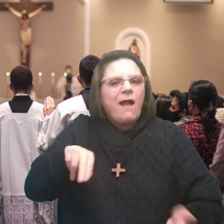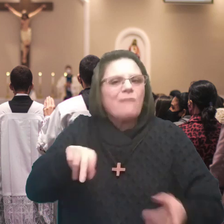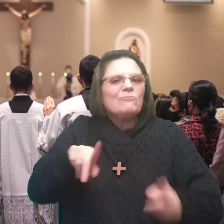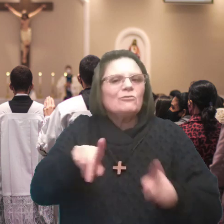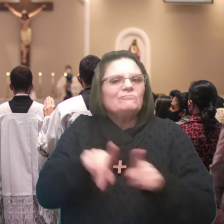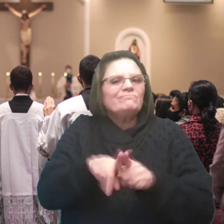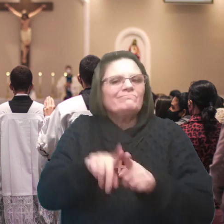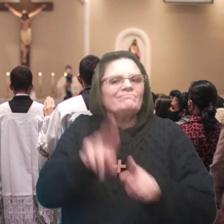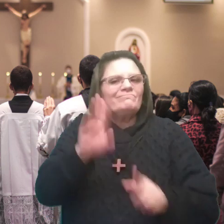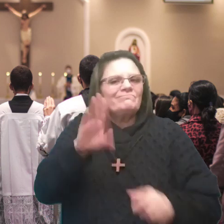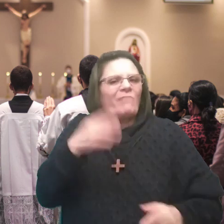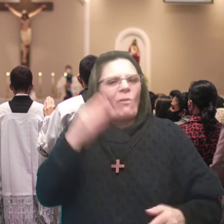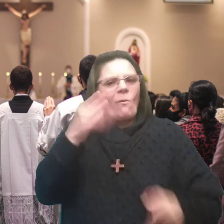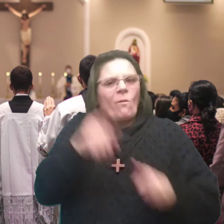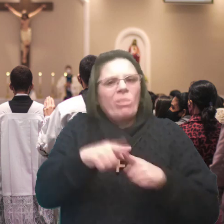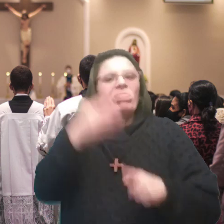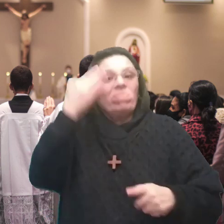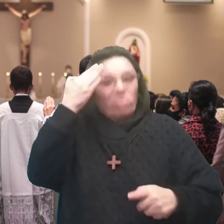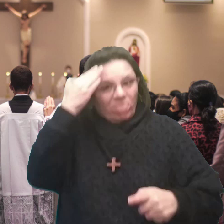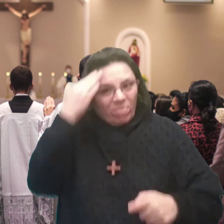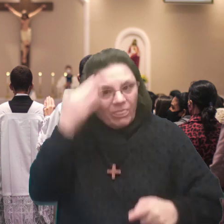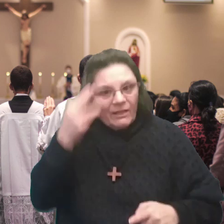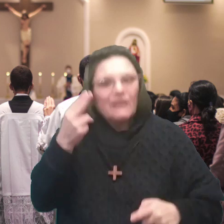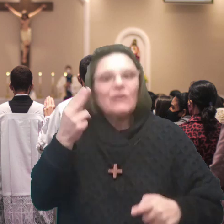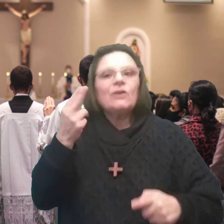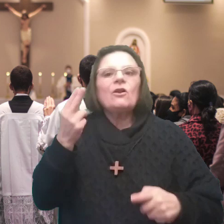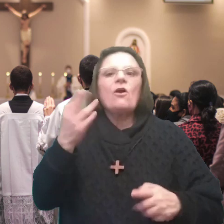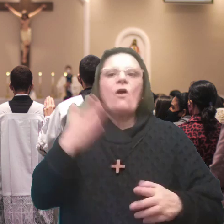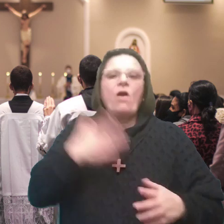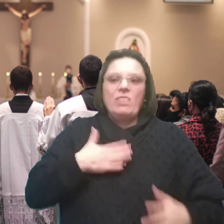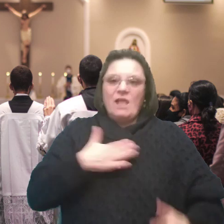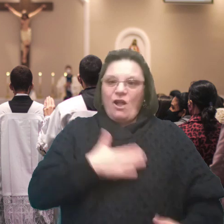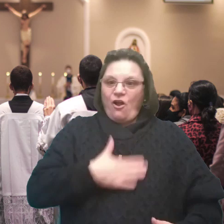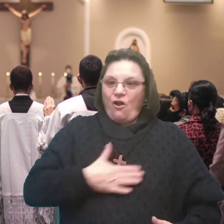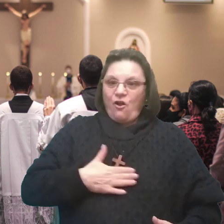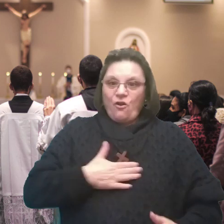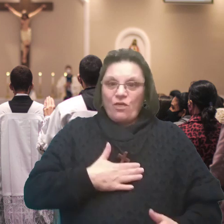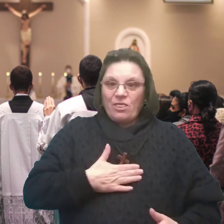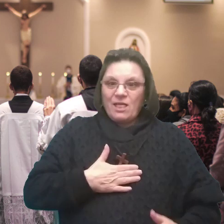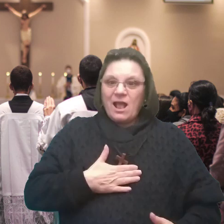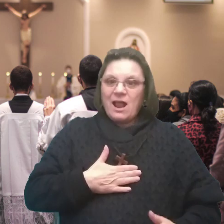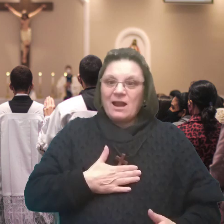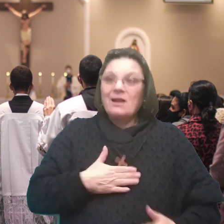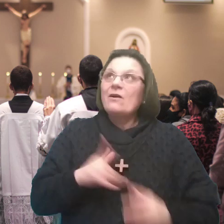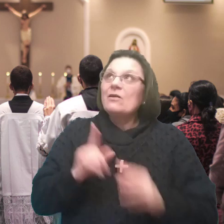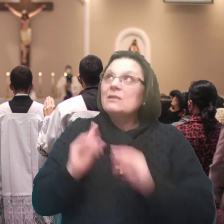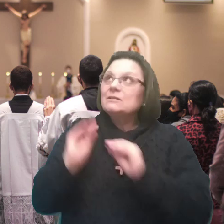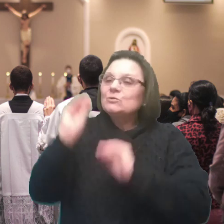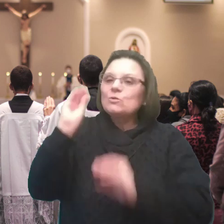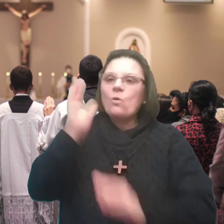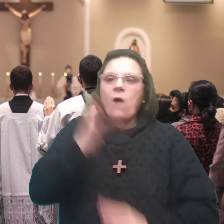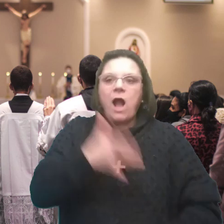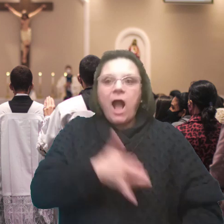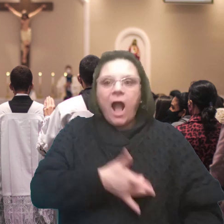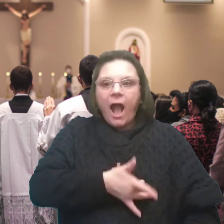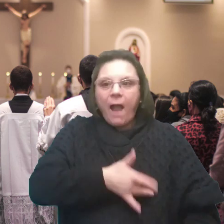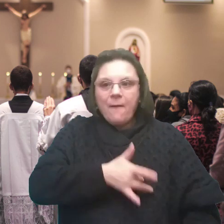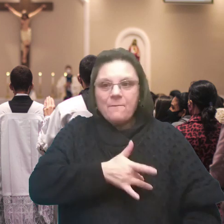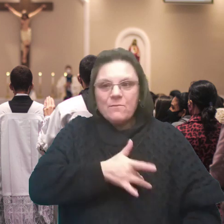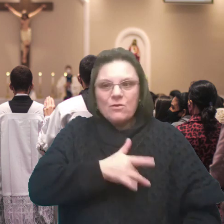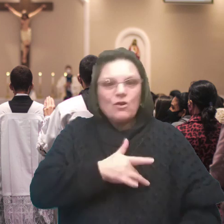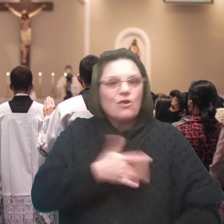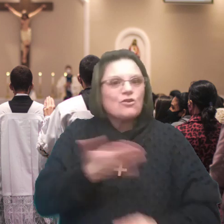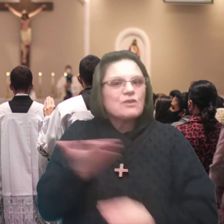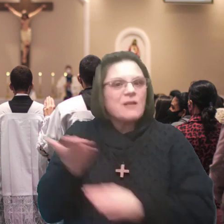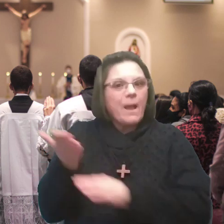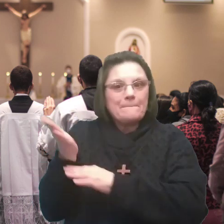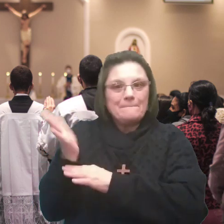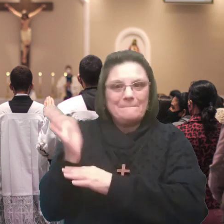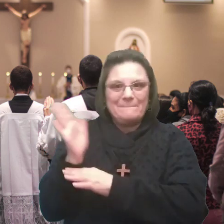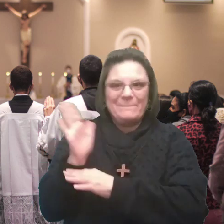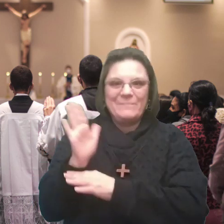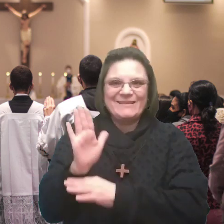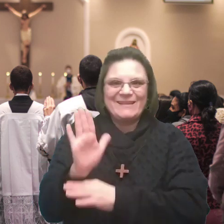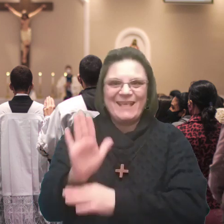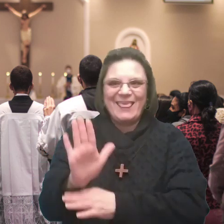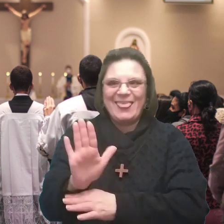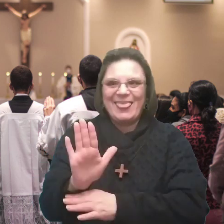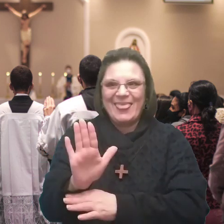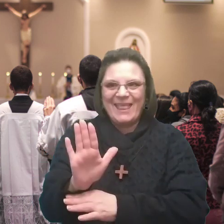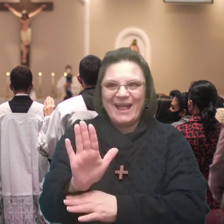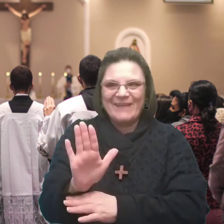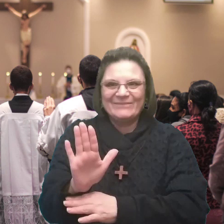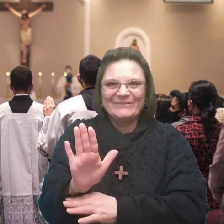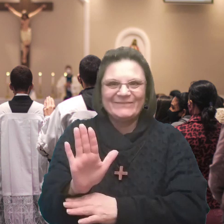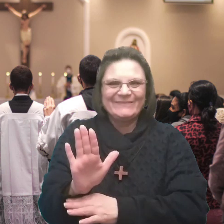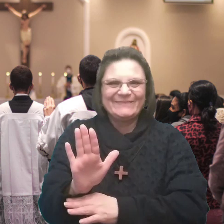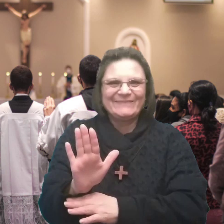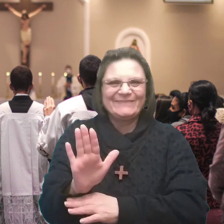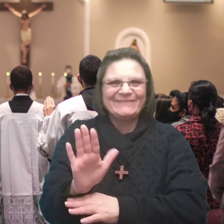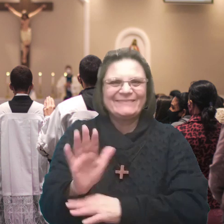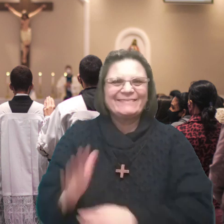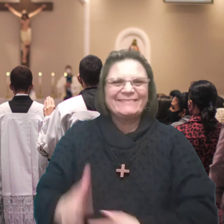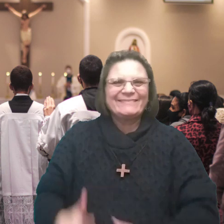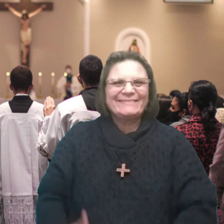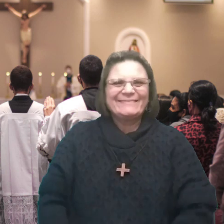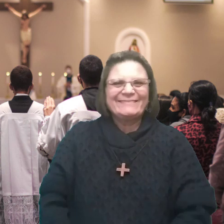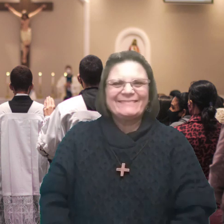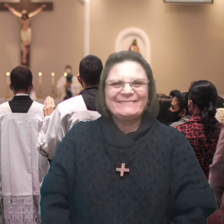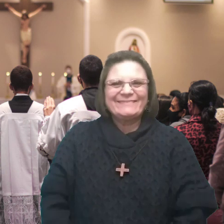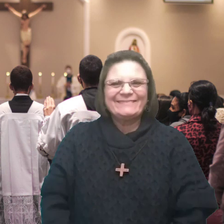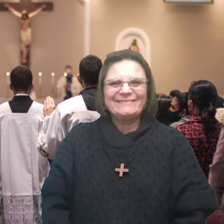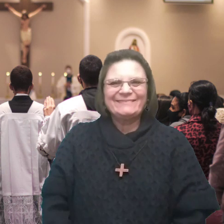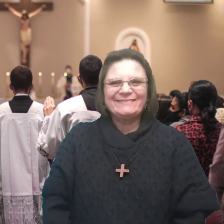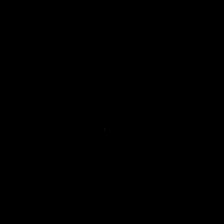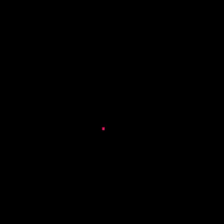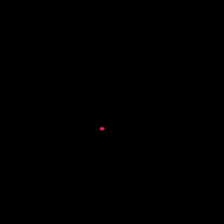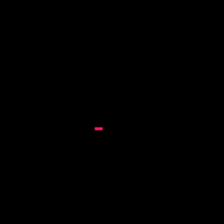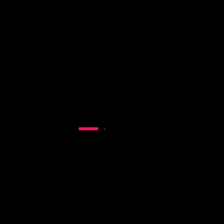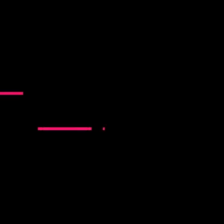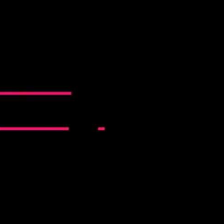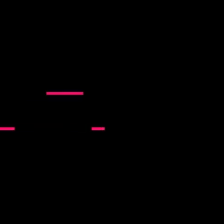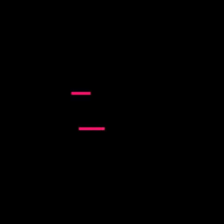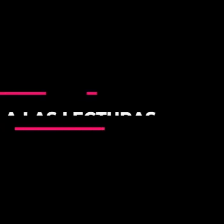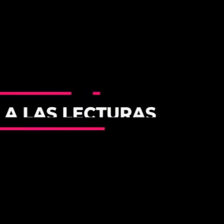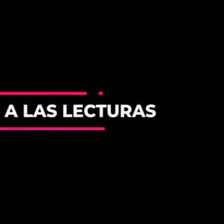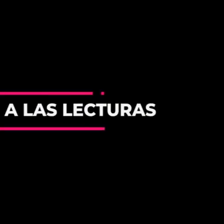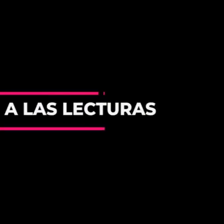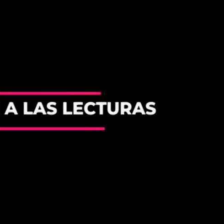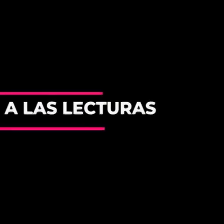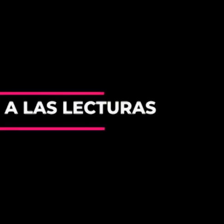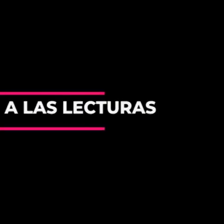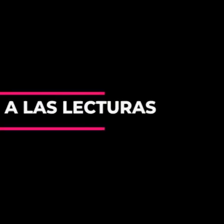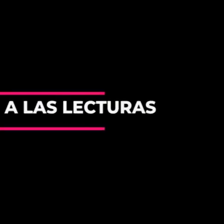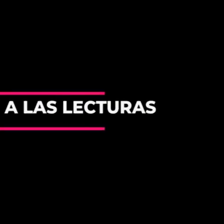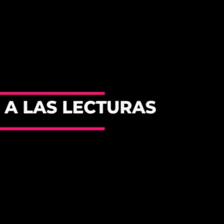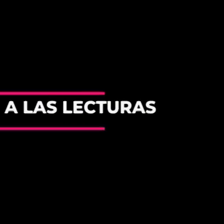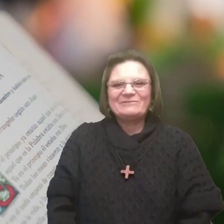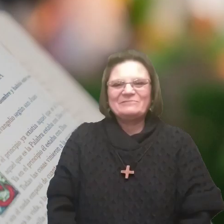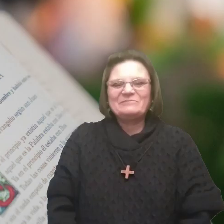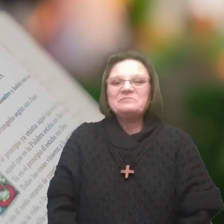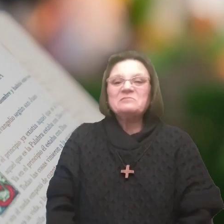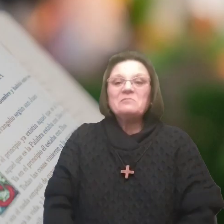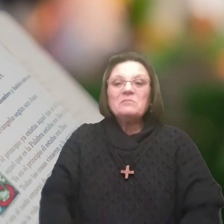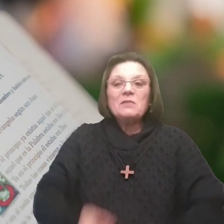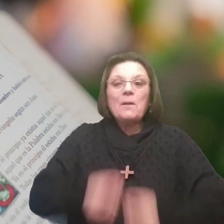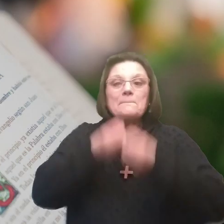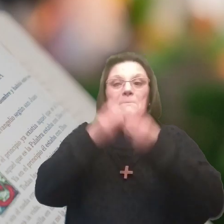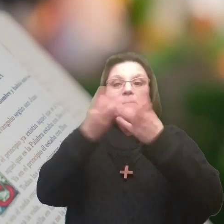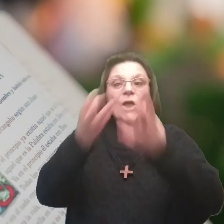seamos dignos de gozar de su amorosa presencia.